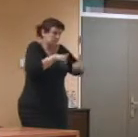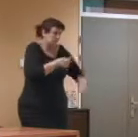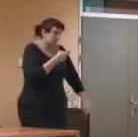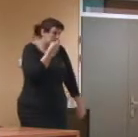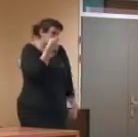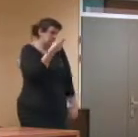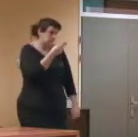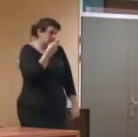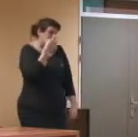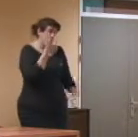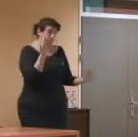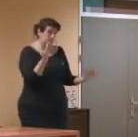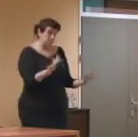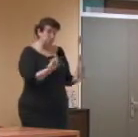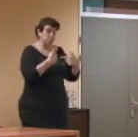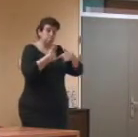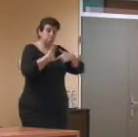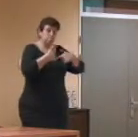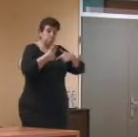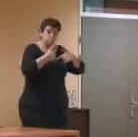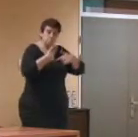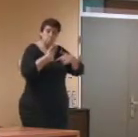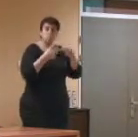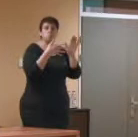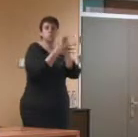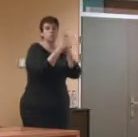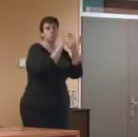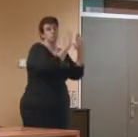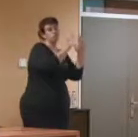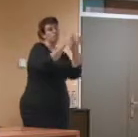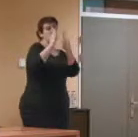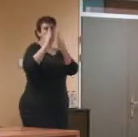Voy a hablaros en tres bloques para